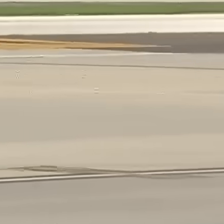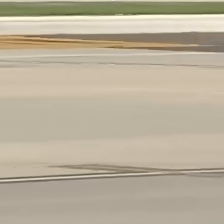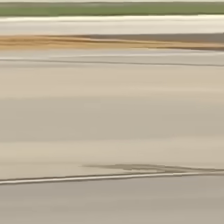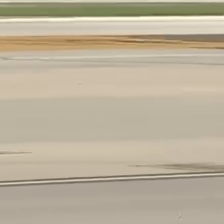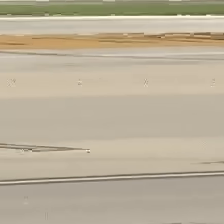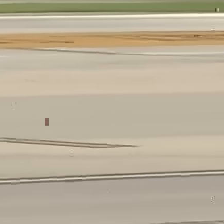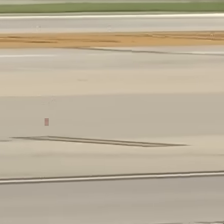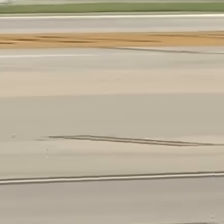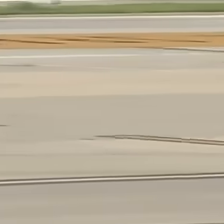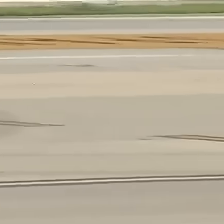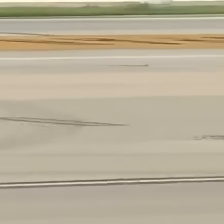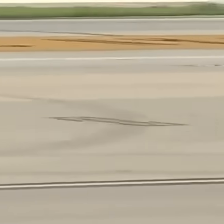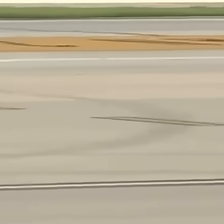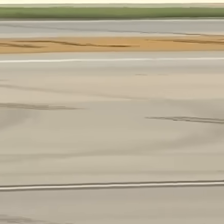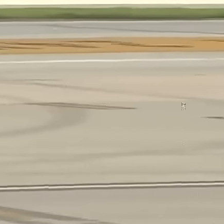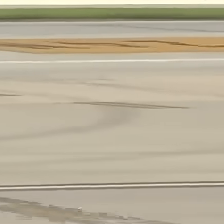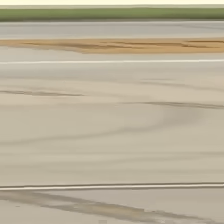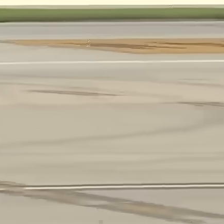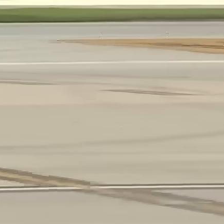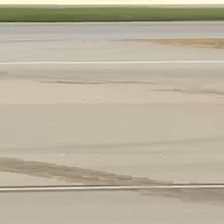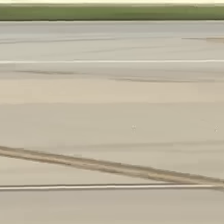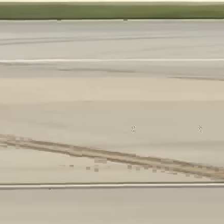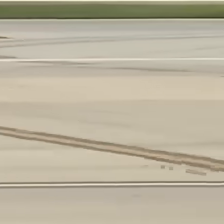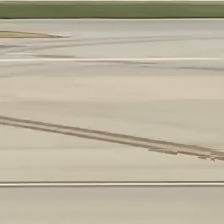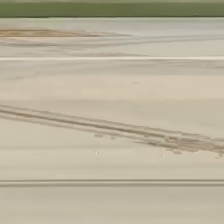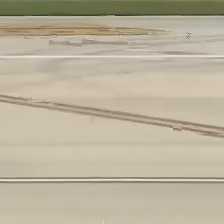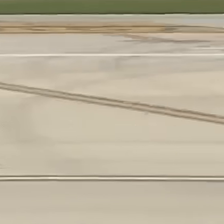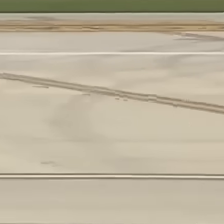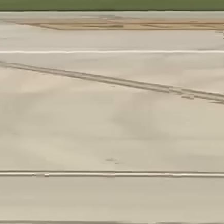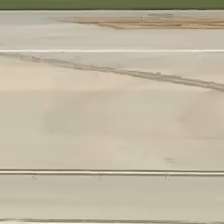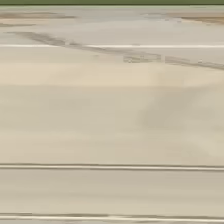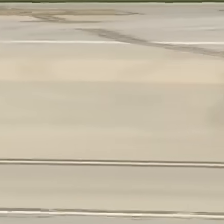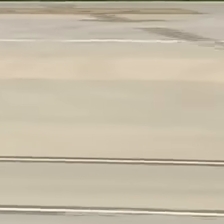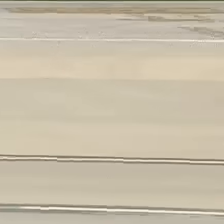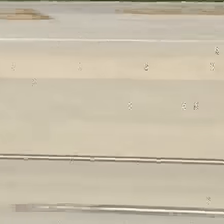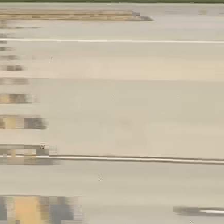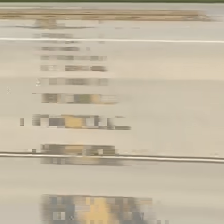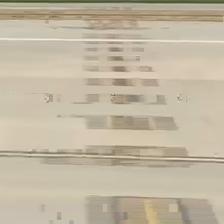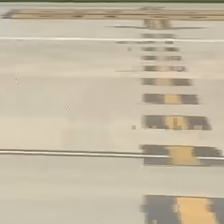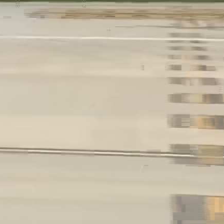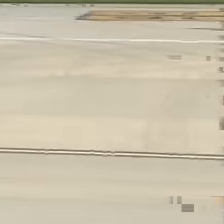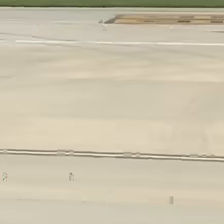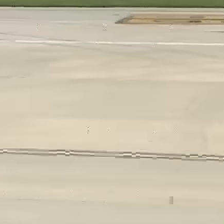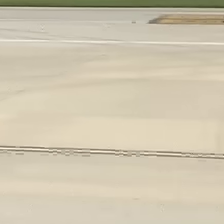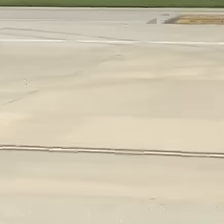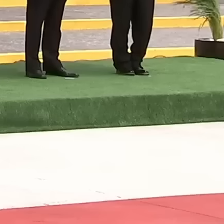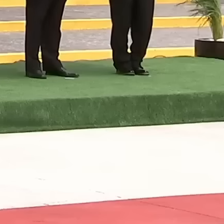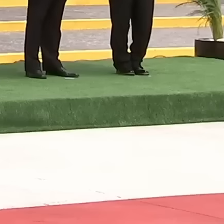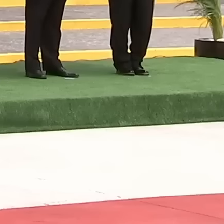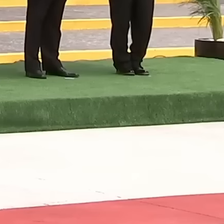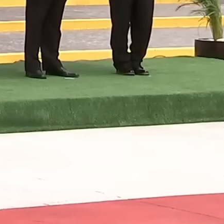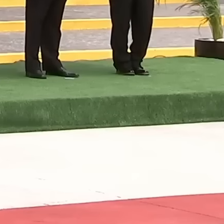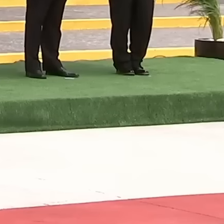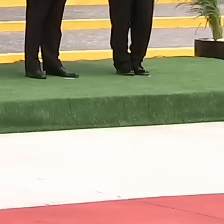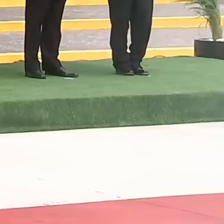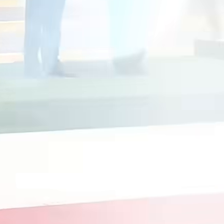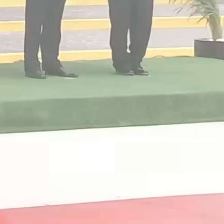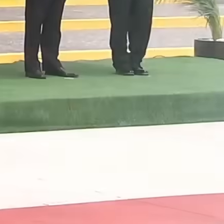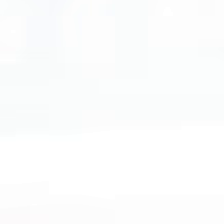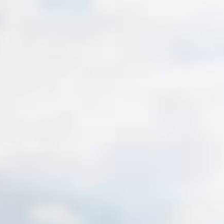fortalecimiento de la interconectividad aérea para la industria de transporte en México.